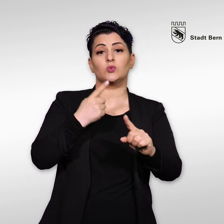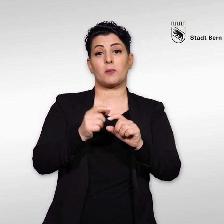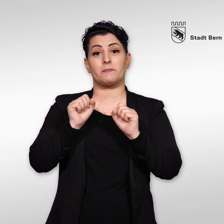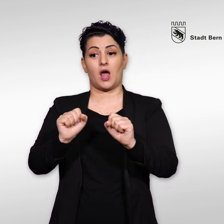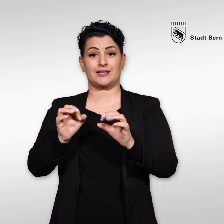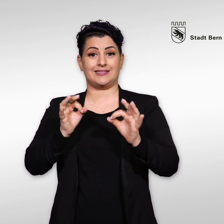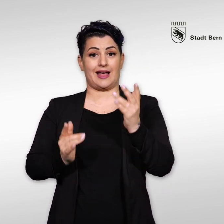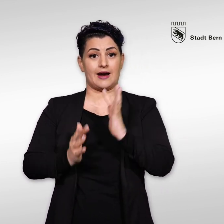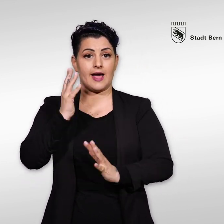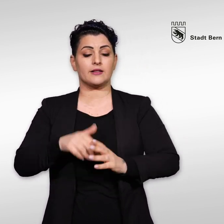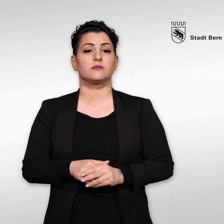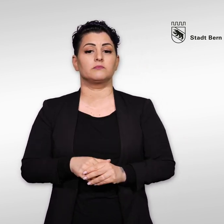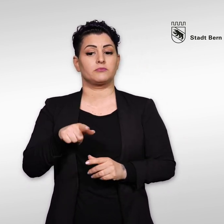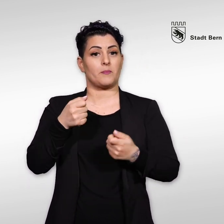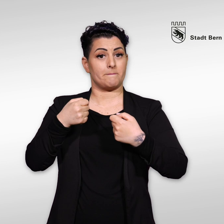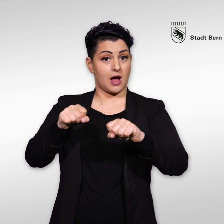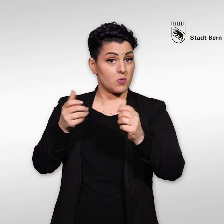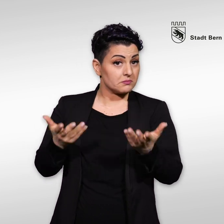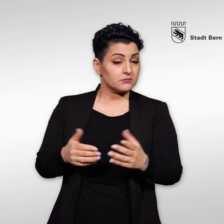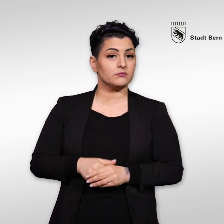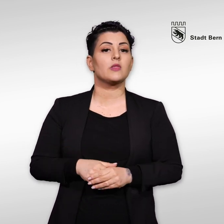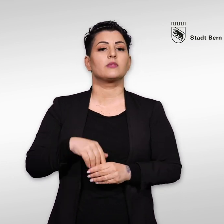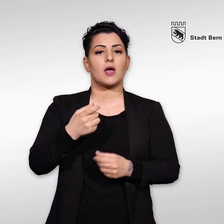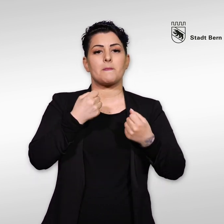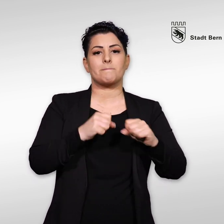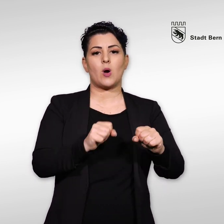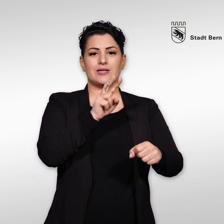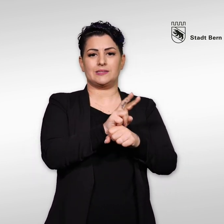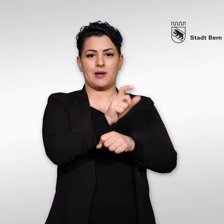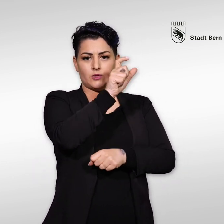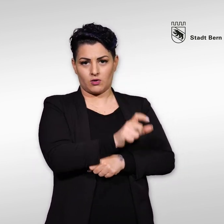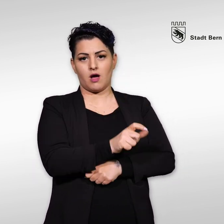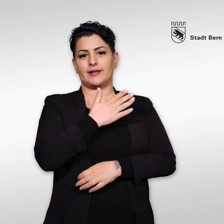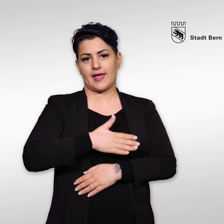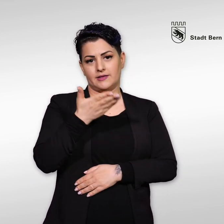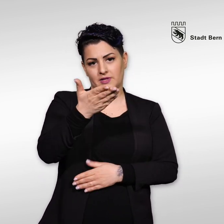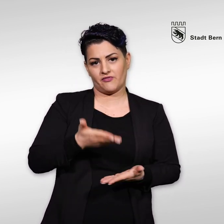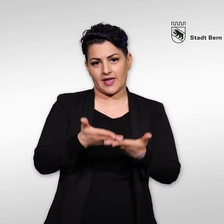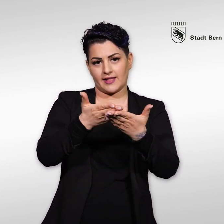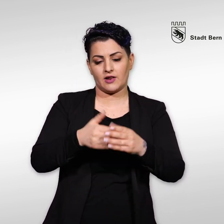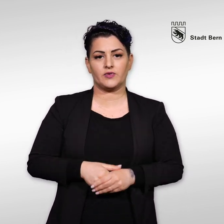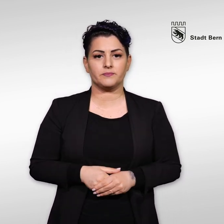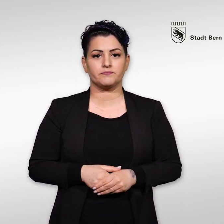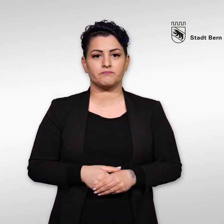und Brandsicherheit beim Bauen? Dann hilft Ihnen das Bauinspektorat gerne weiter.